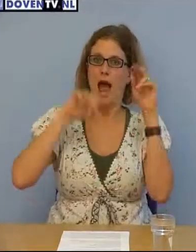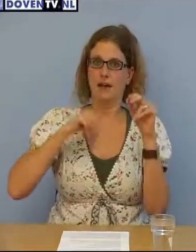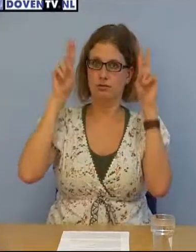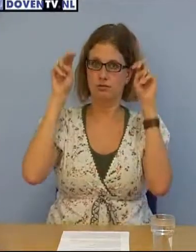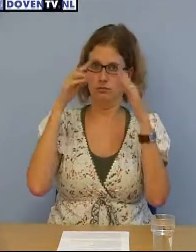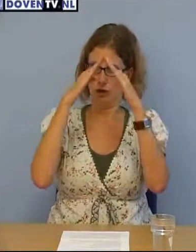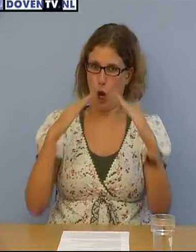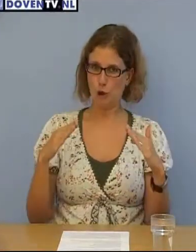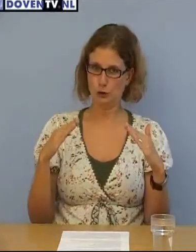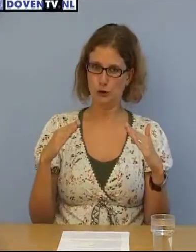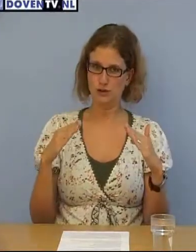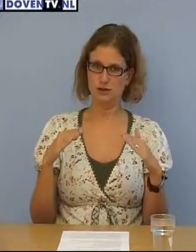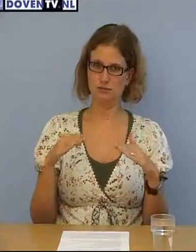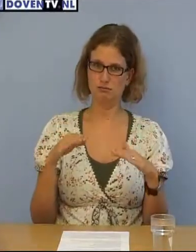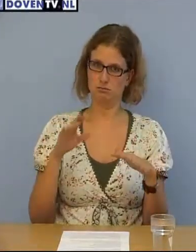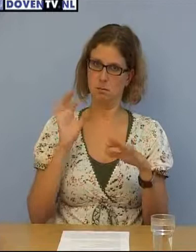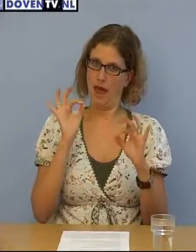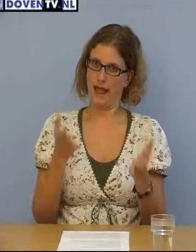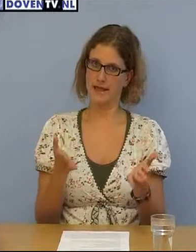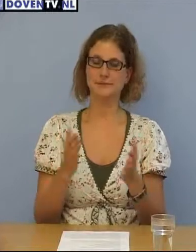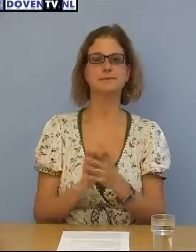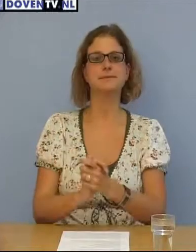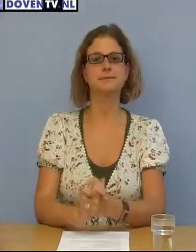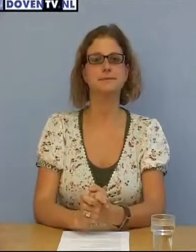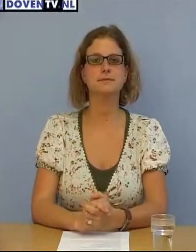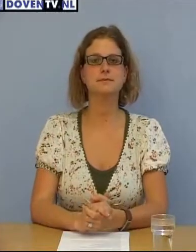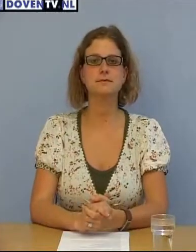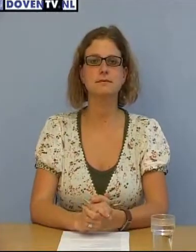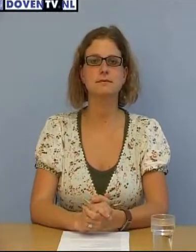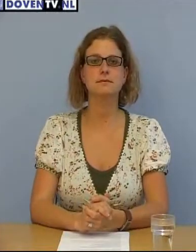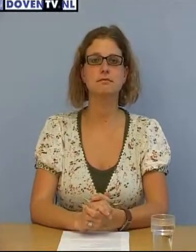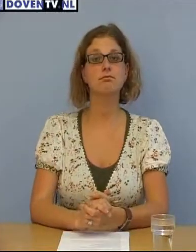dat eigen thuis te realiseren.